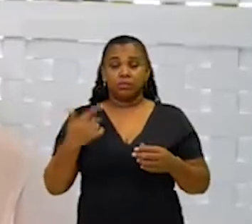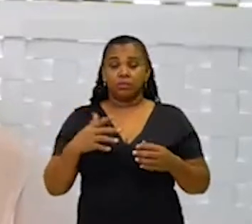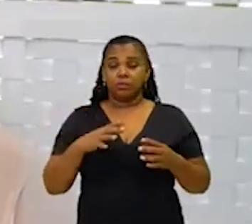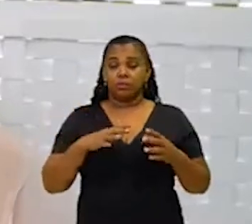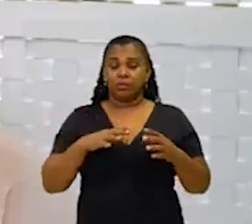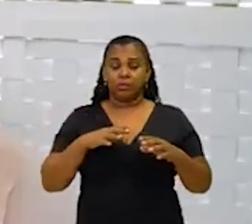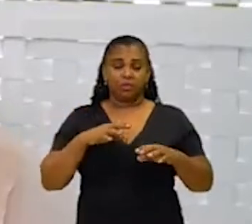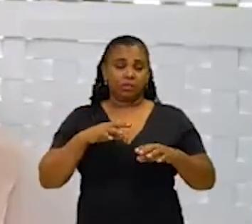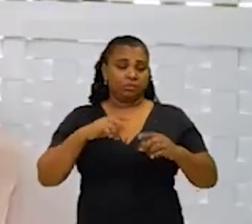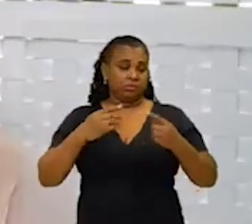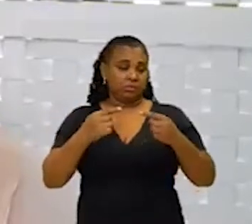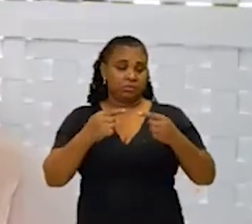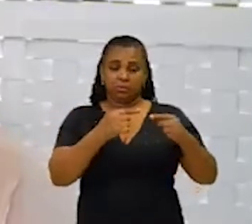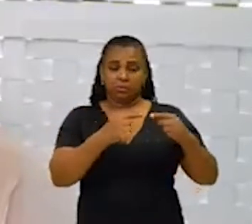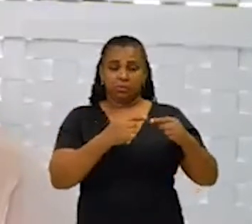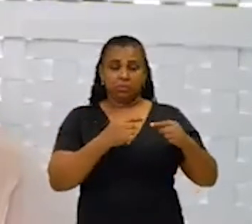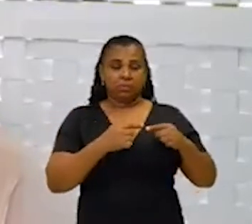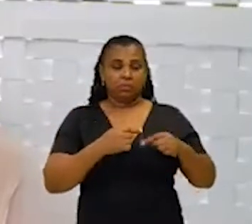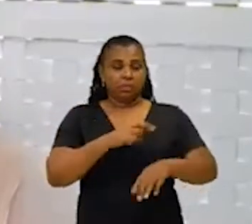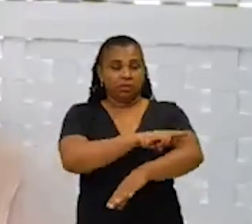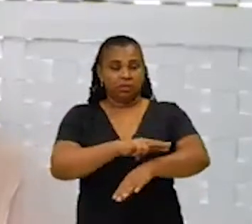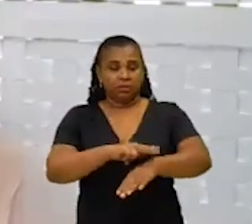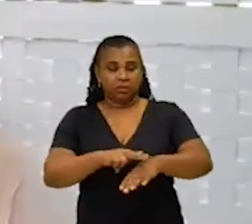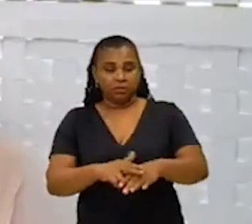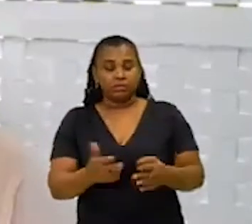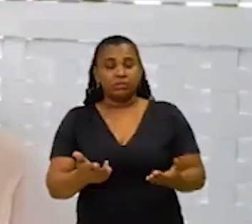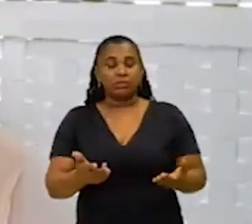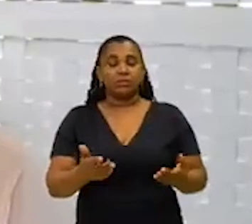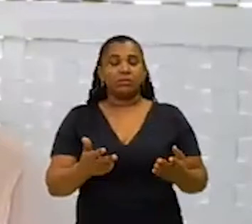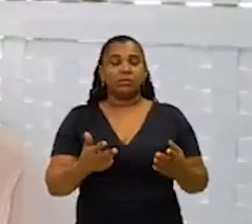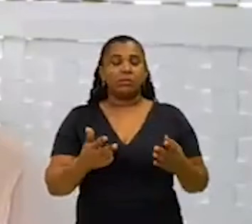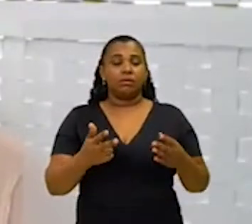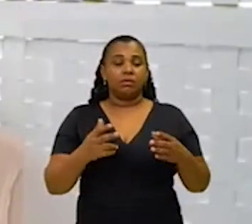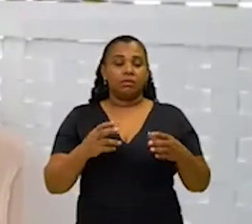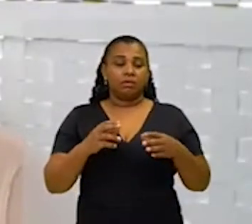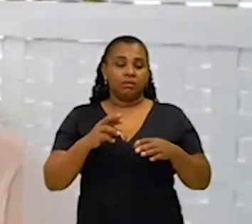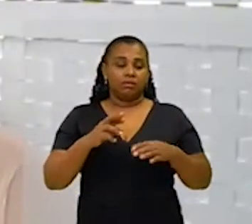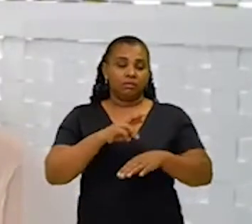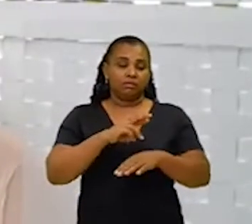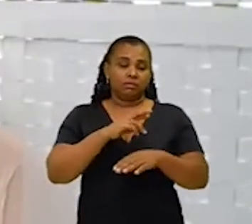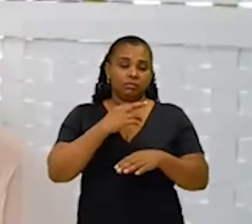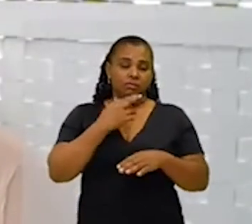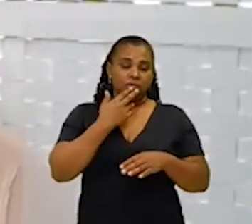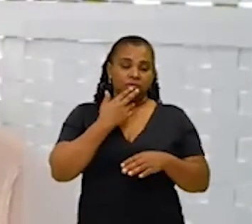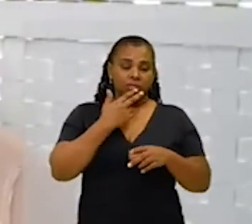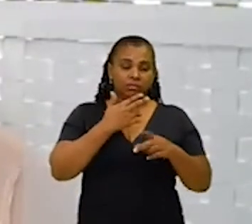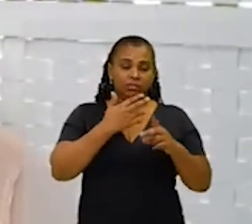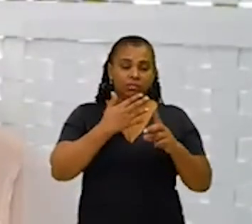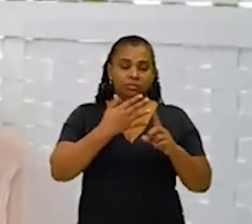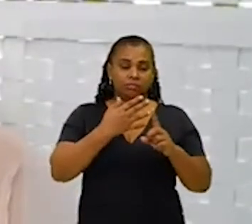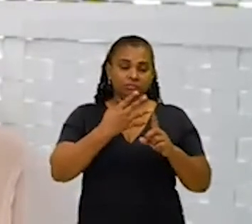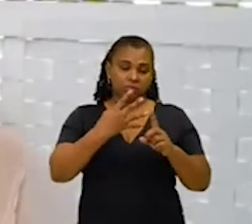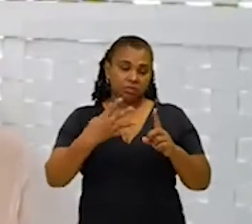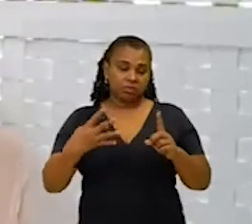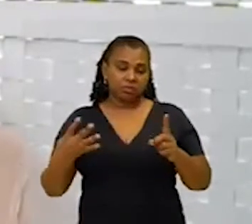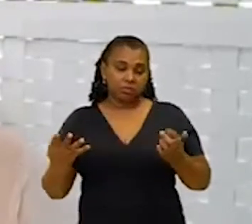e Raça duas concepções colonialista se tem de perceberam Então como a proposta mais que eu